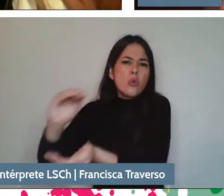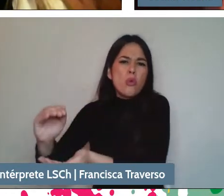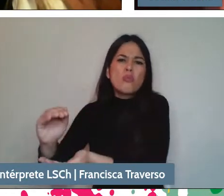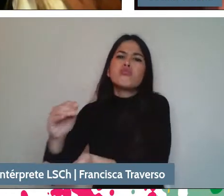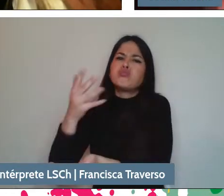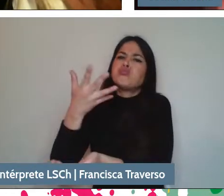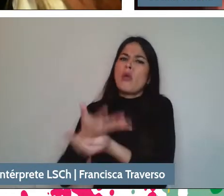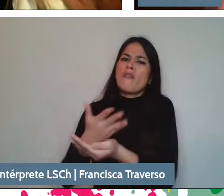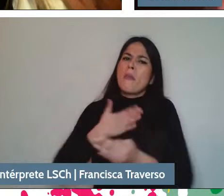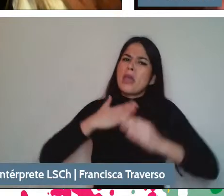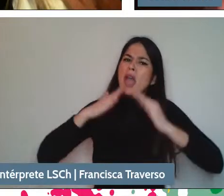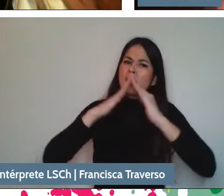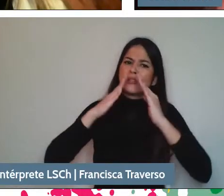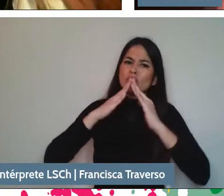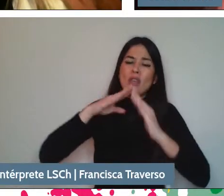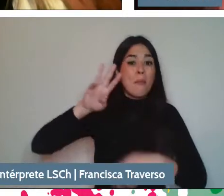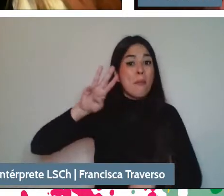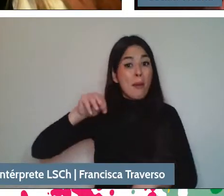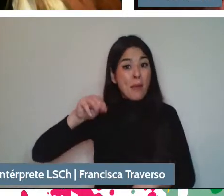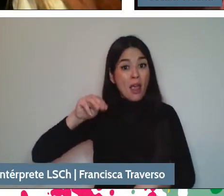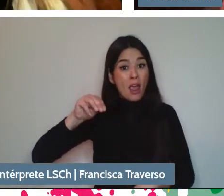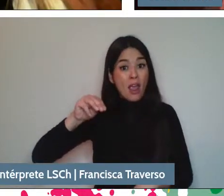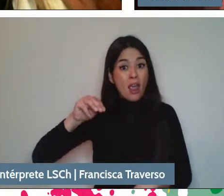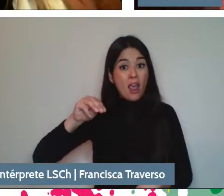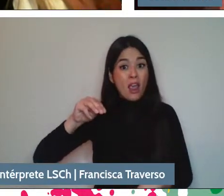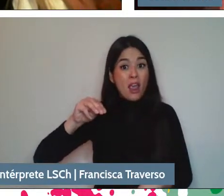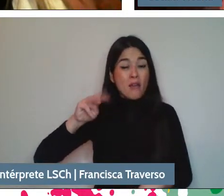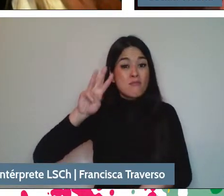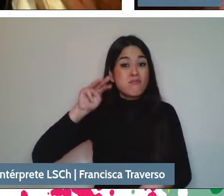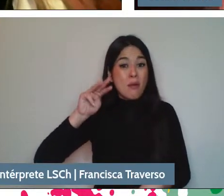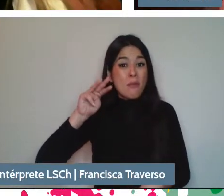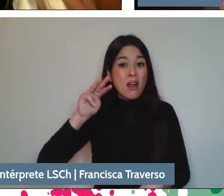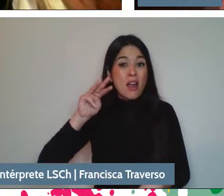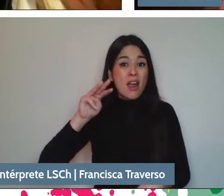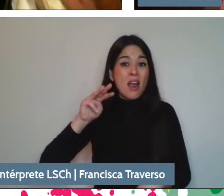Entonces, mi mamá nos traducía el lenguaje de la mamá gallina a los pollos